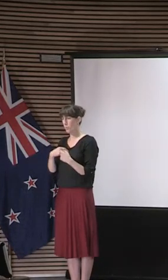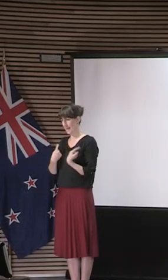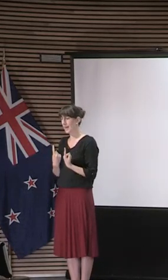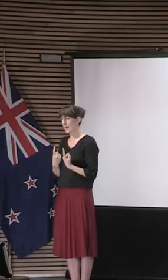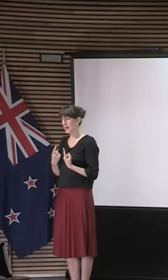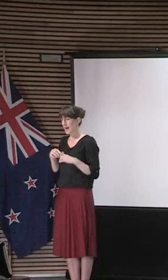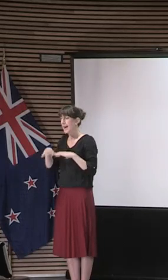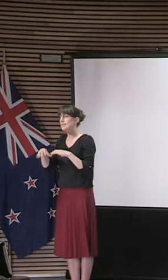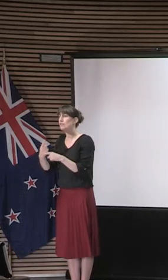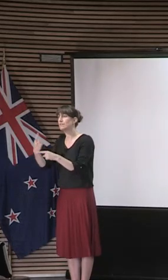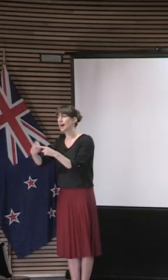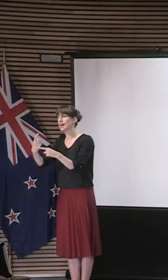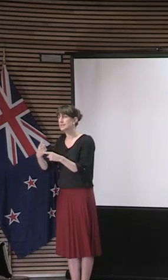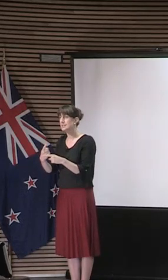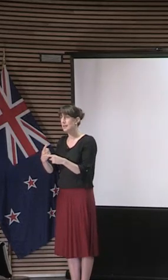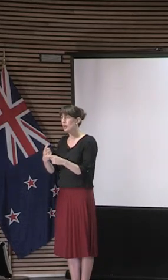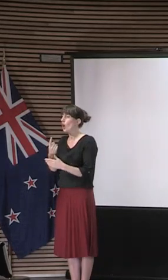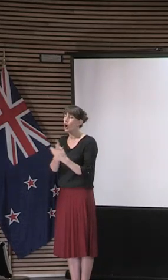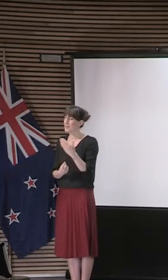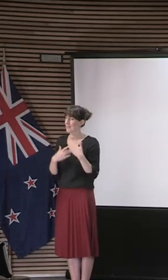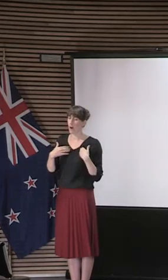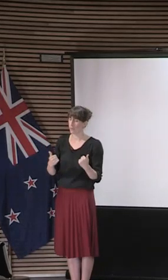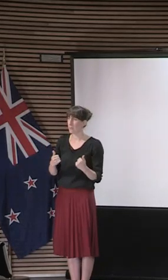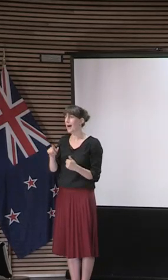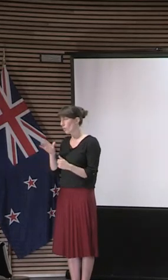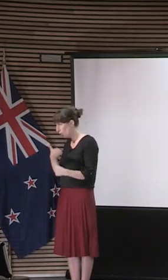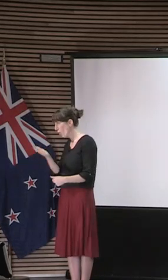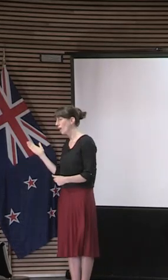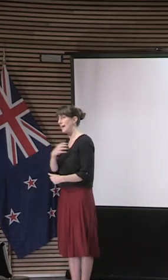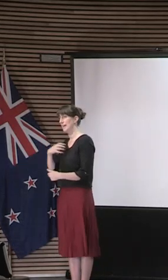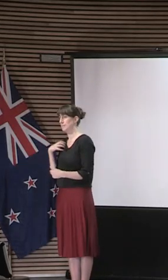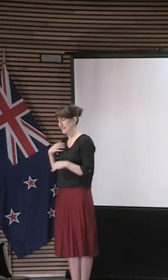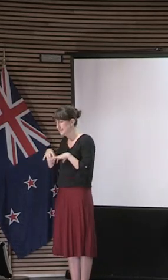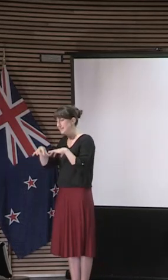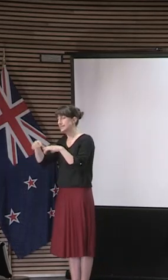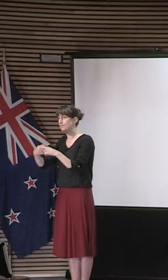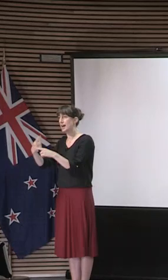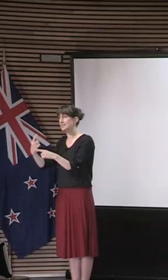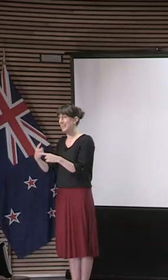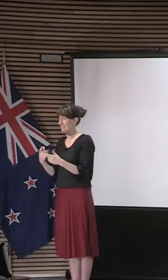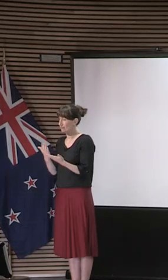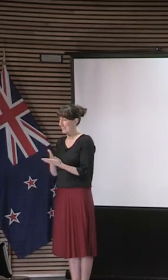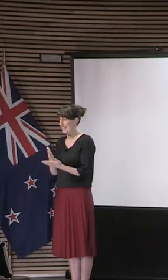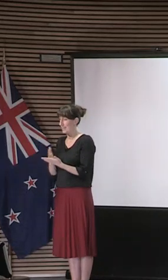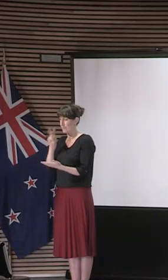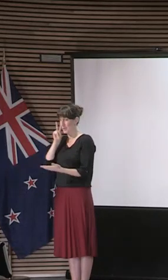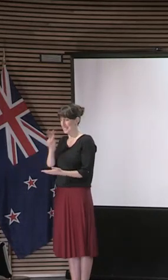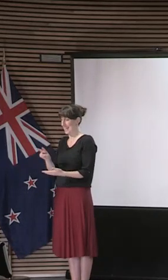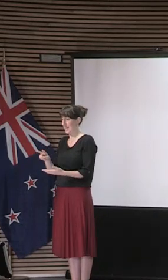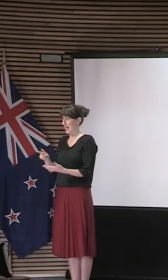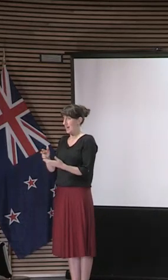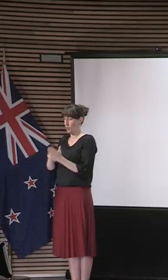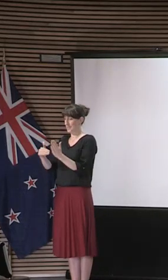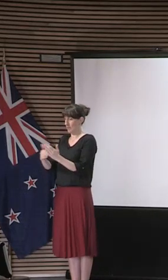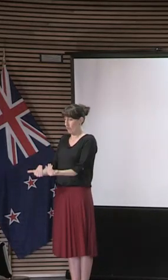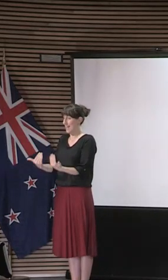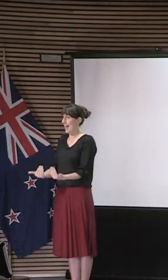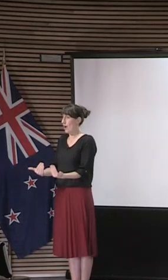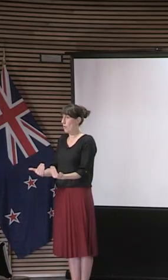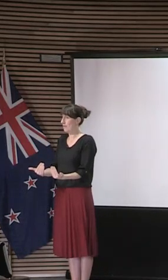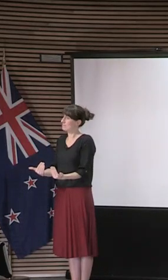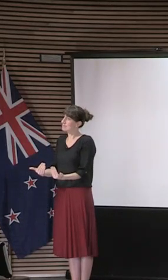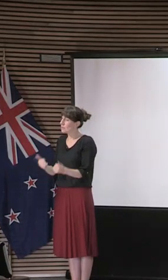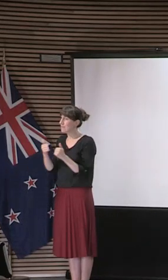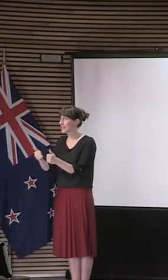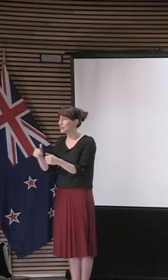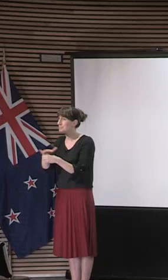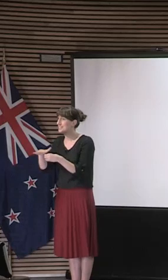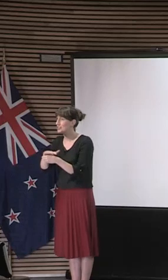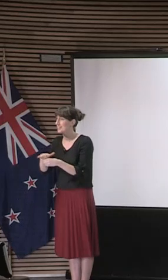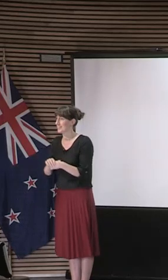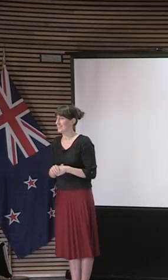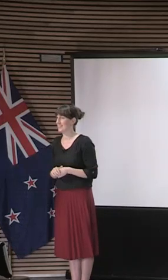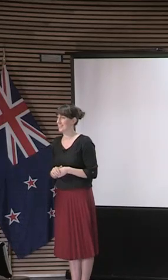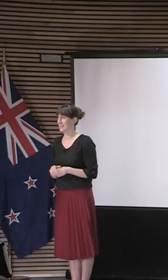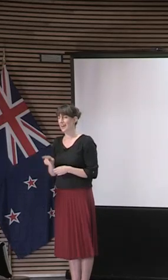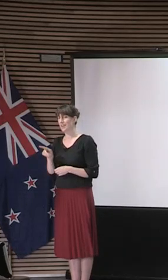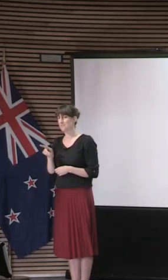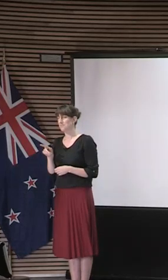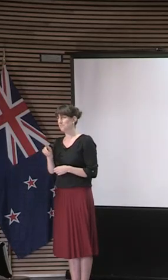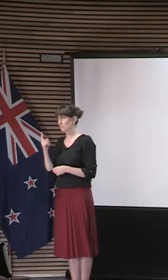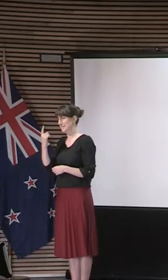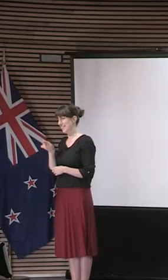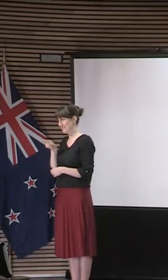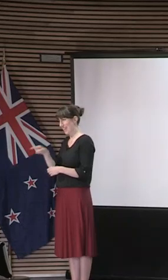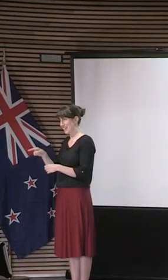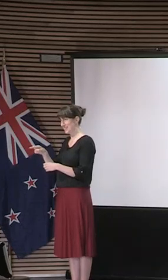whakaaro kua mate taatau. He